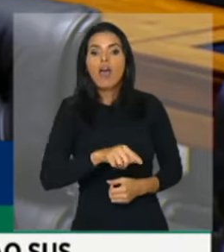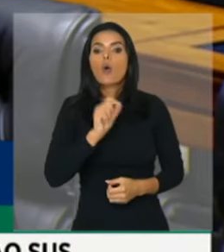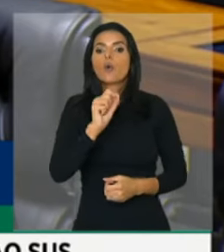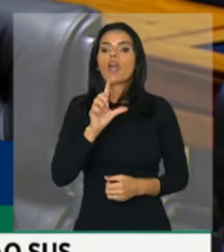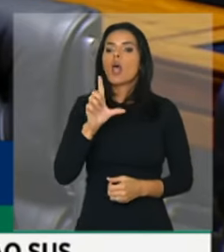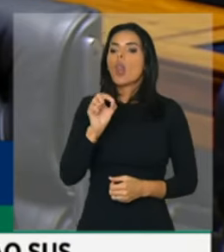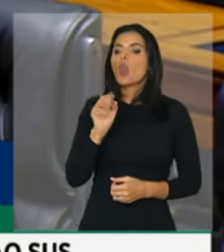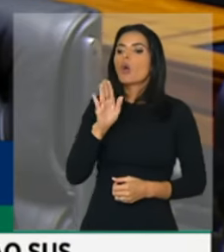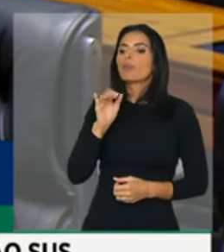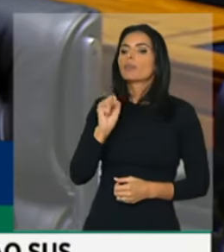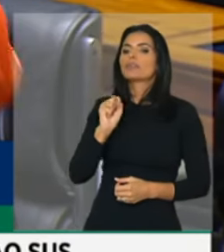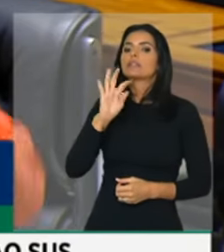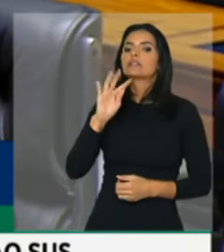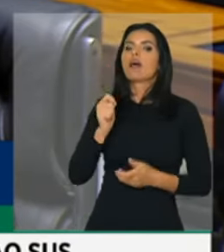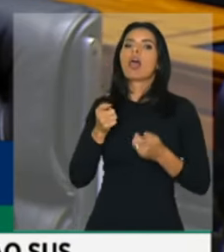SAÚDE ERA LOBBYSTAS. E EU